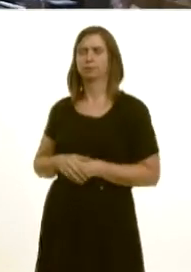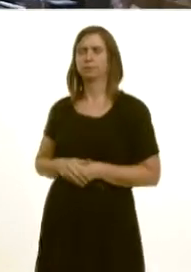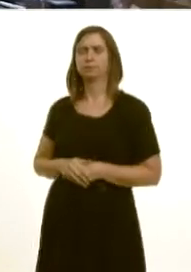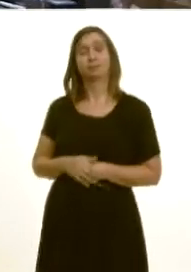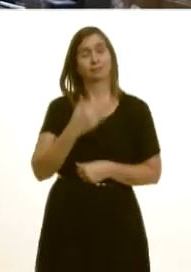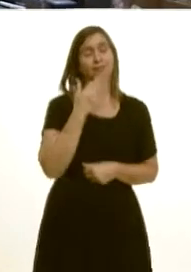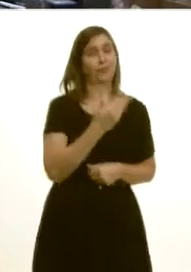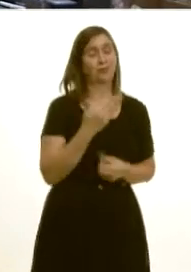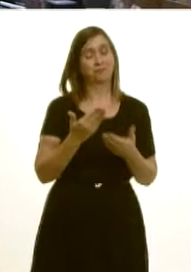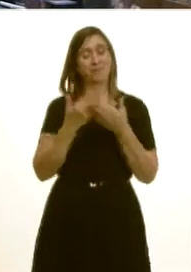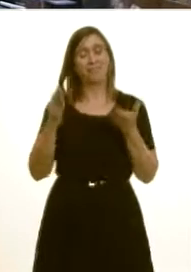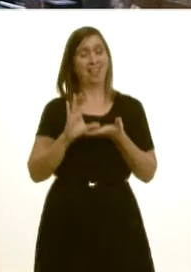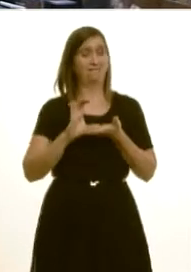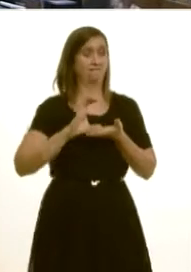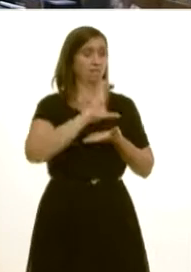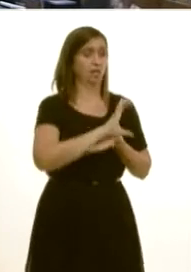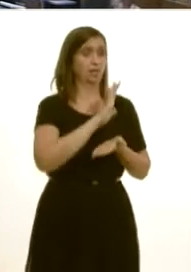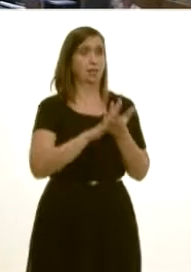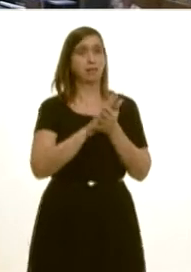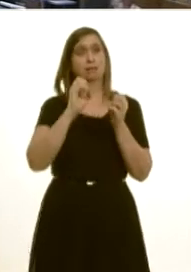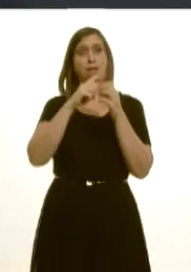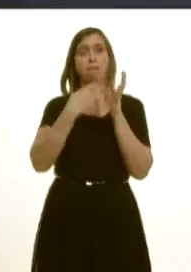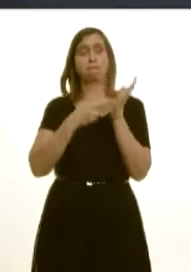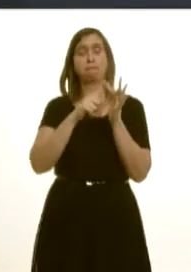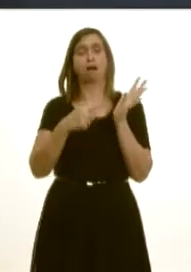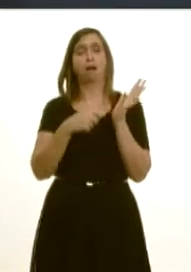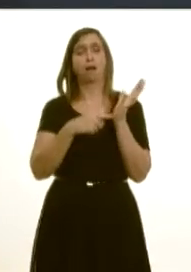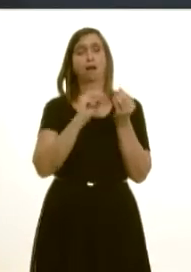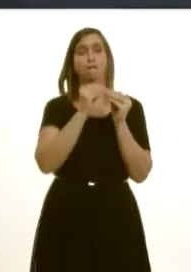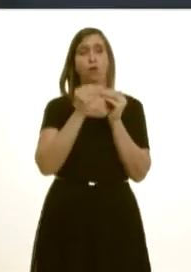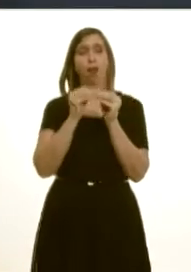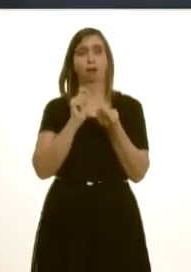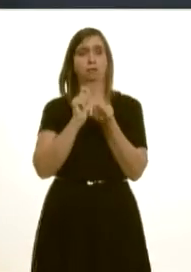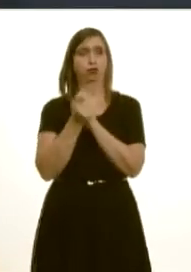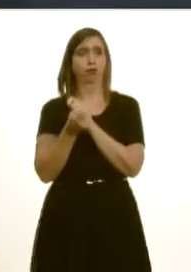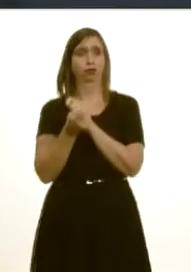newid i fformiwla Barnett. Nid yw’r Prif Weinidog David Cameron wedi dweud dim ar y